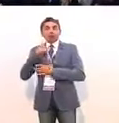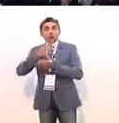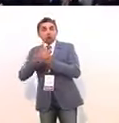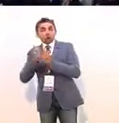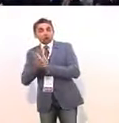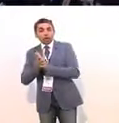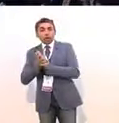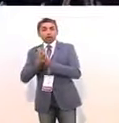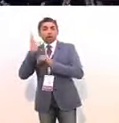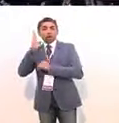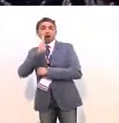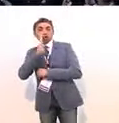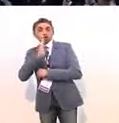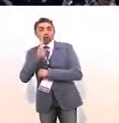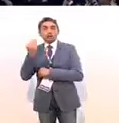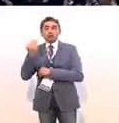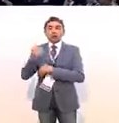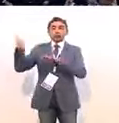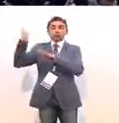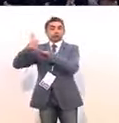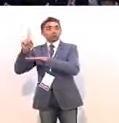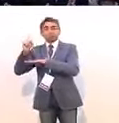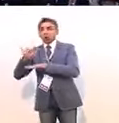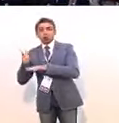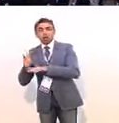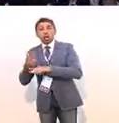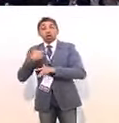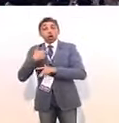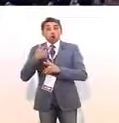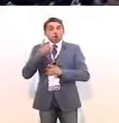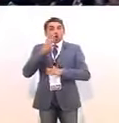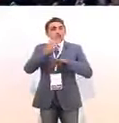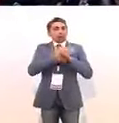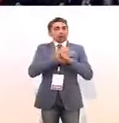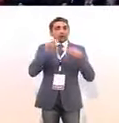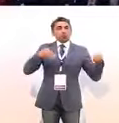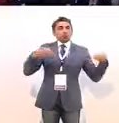consulenza con qualche leader. Non siamo un partito di plastica, siamo una comunità di